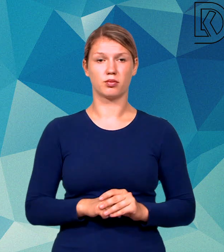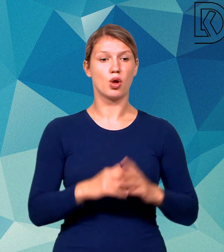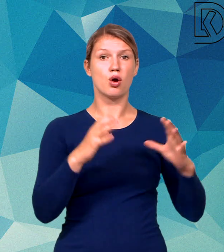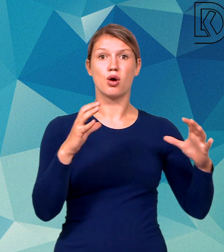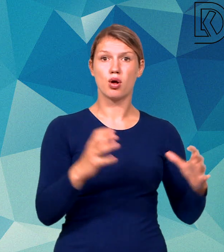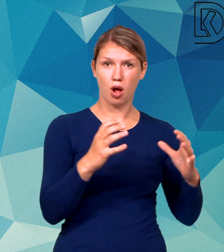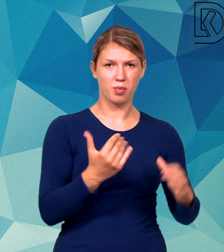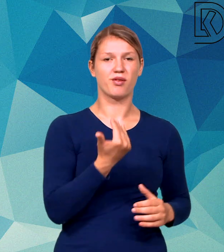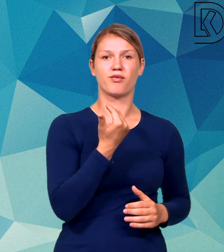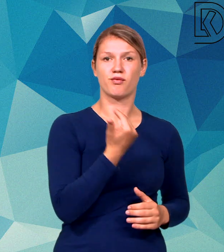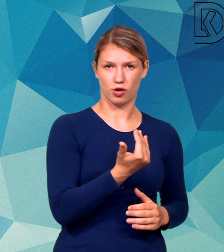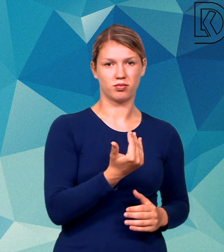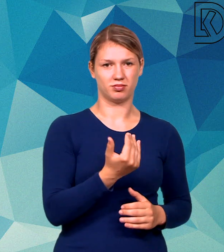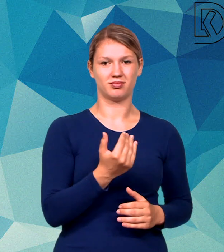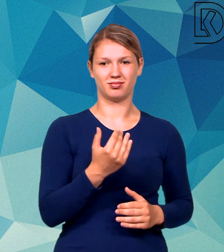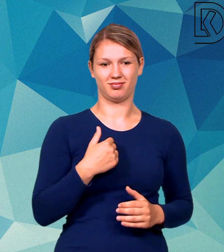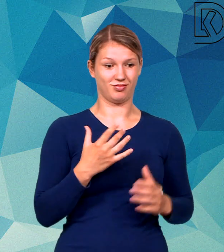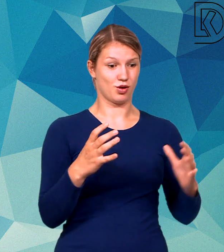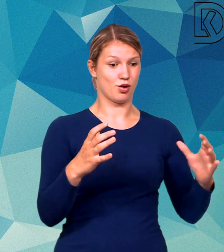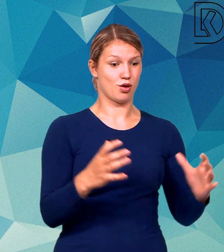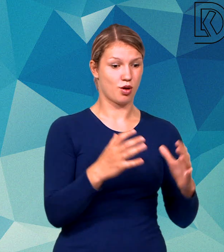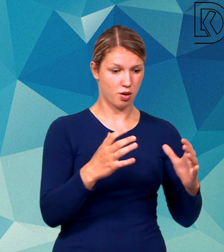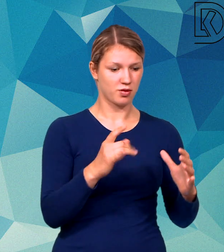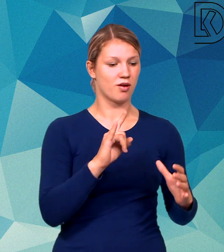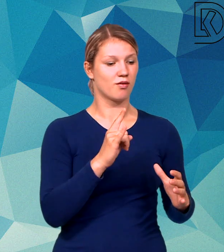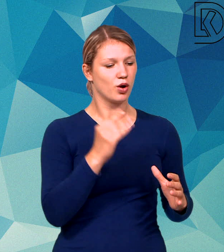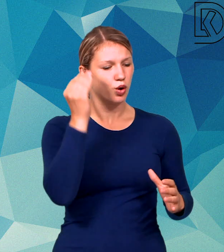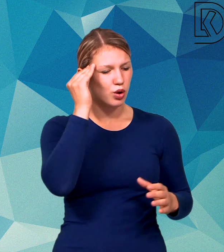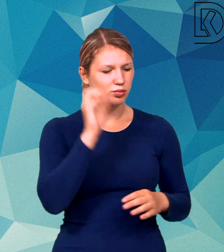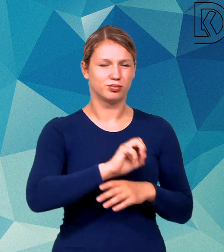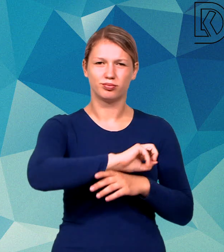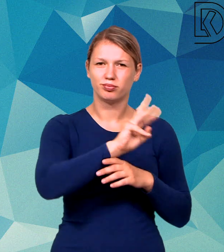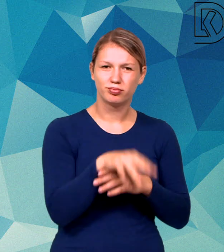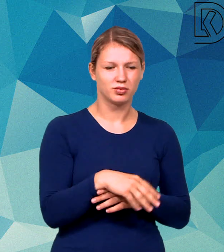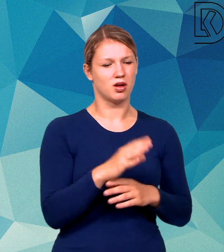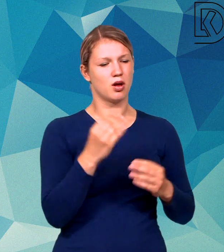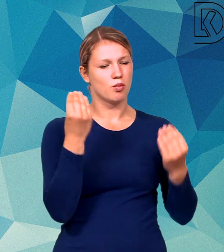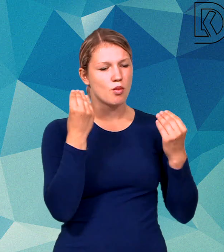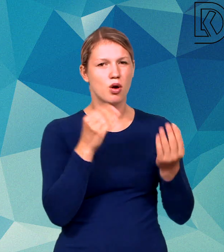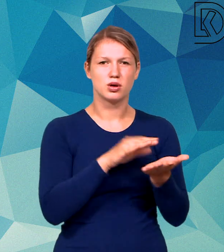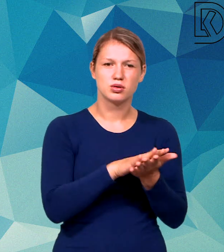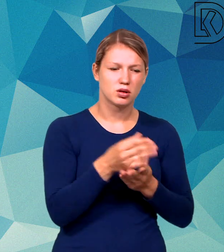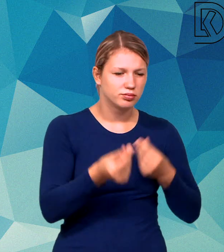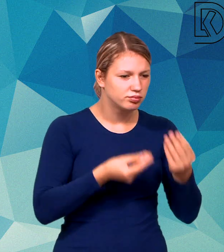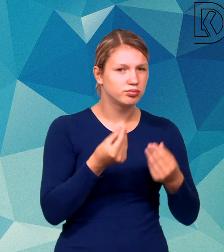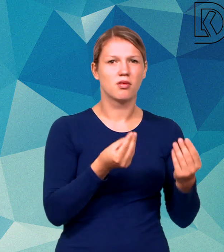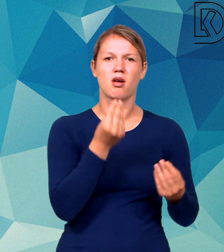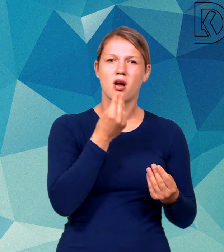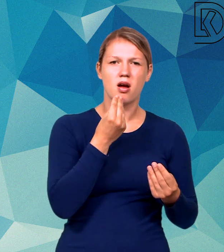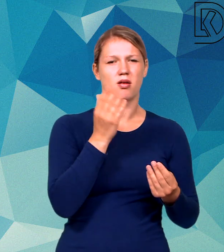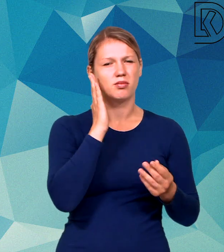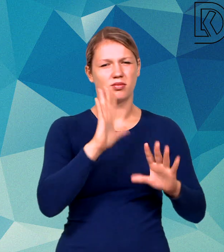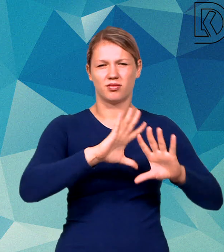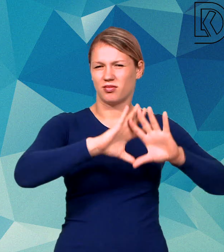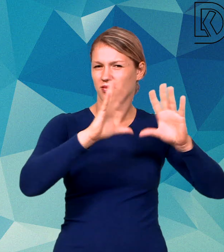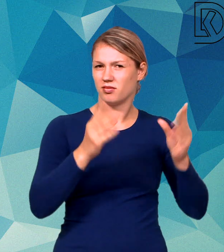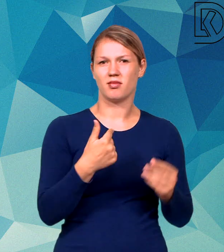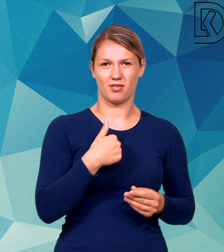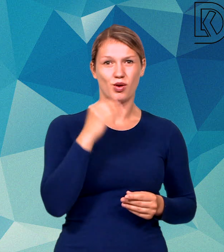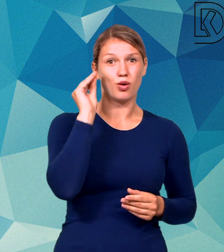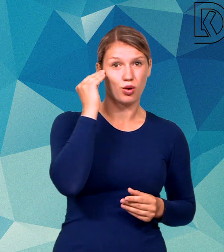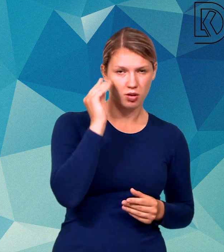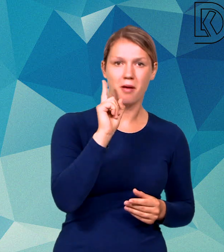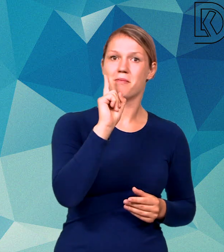Globa yra tuomet, kai materialiai ir fiziškai yra rūpinamasi vaiku,